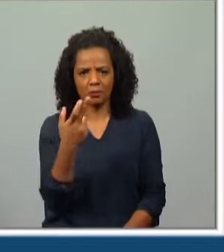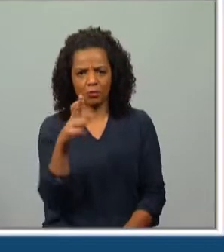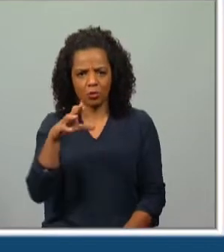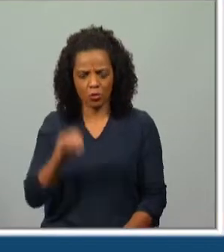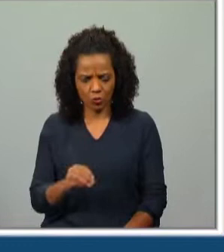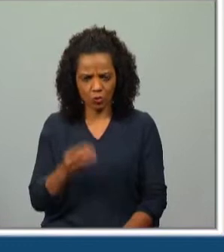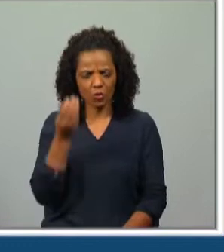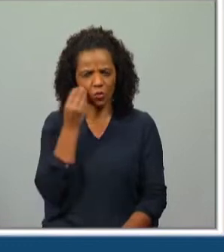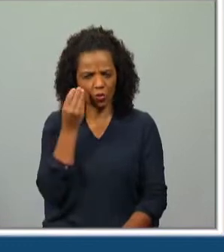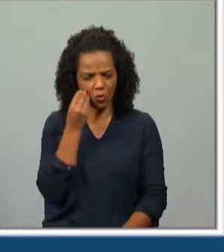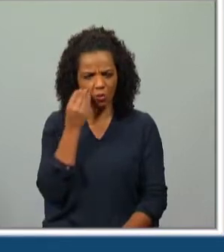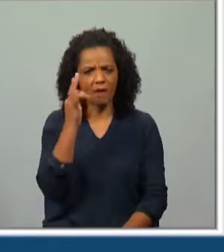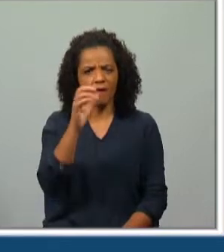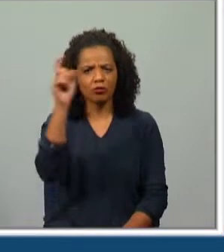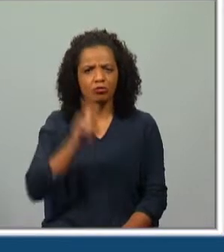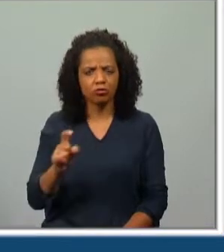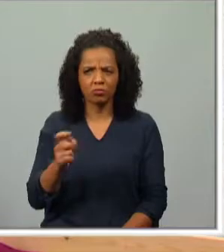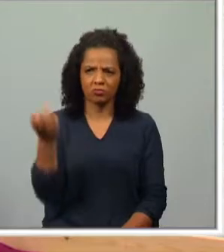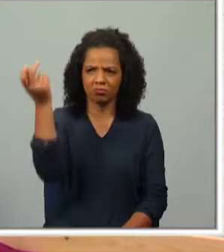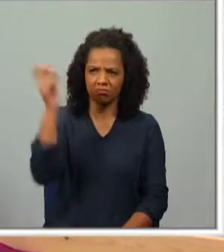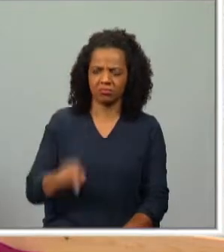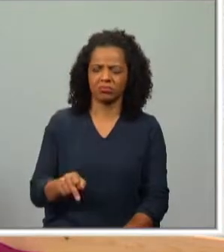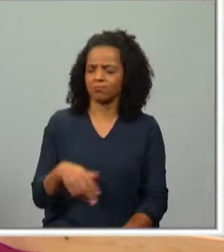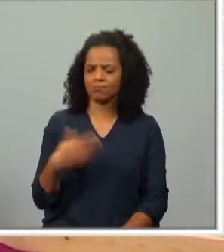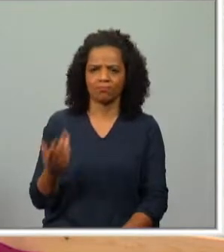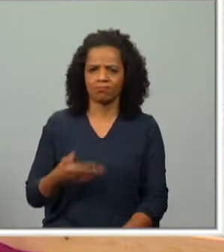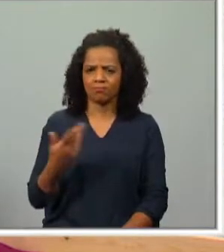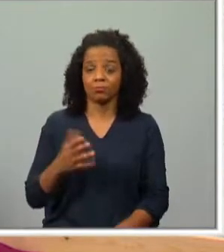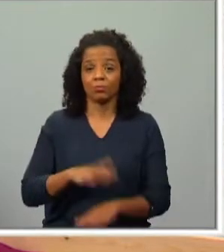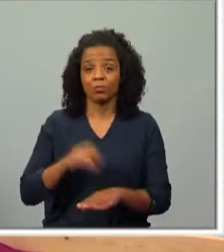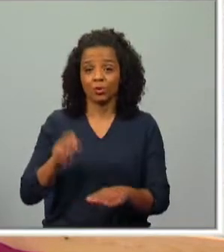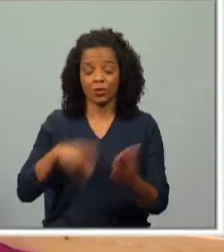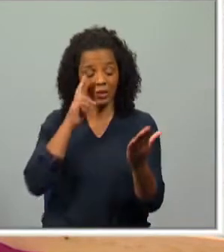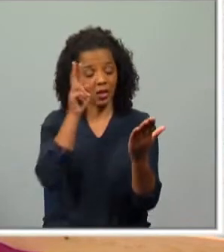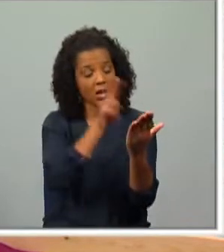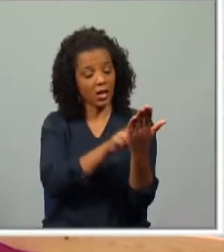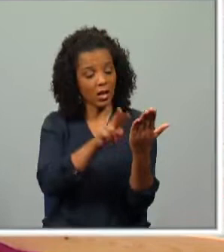a Estar Neste Porto tambor exatamente através da leitura não é repara que ele 正好在這個波爾圖大鼓裡通過閱讀是沒有註意到他